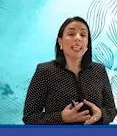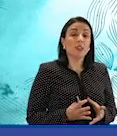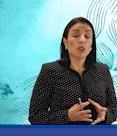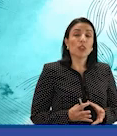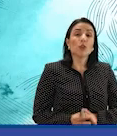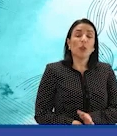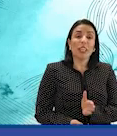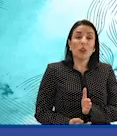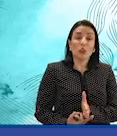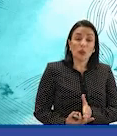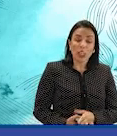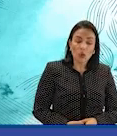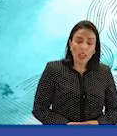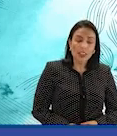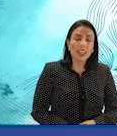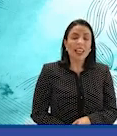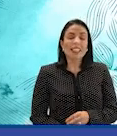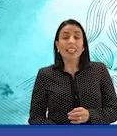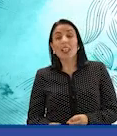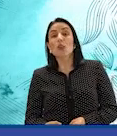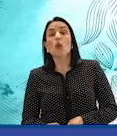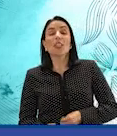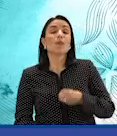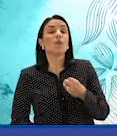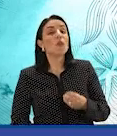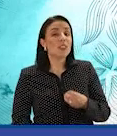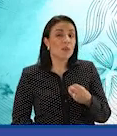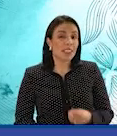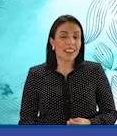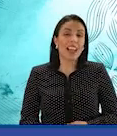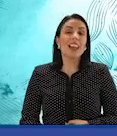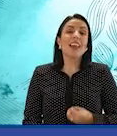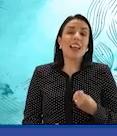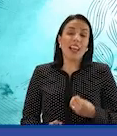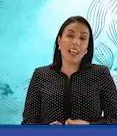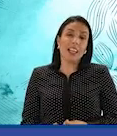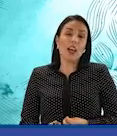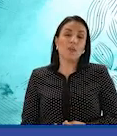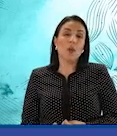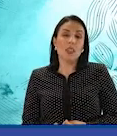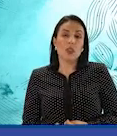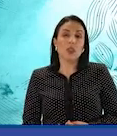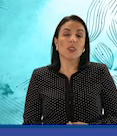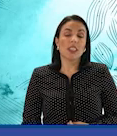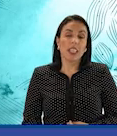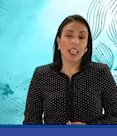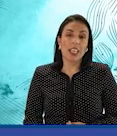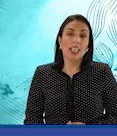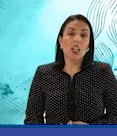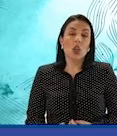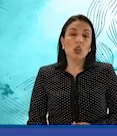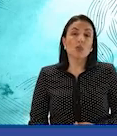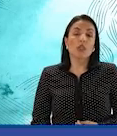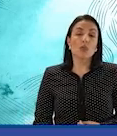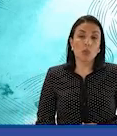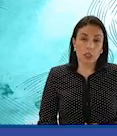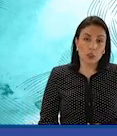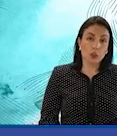Entonces, para que lo tomen en cuenta, ese cálculo es fundamental en la aprobación de los presupuestos,